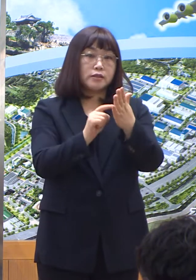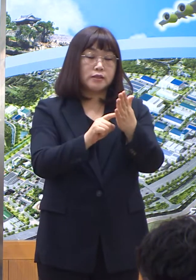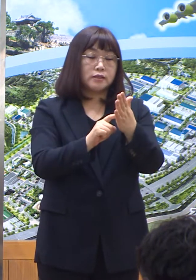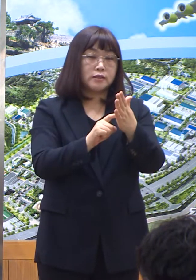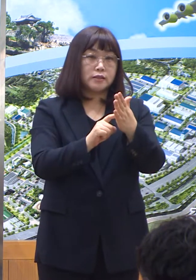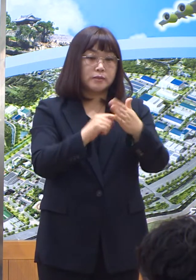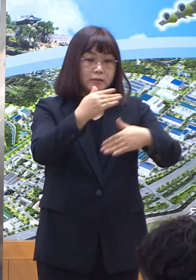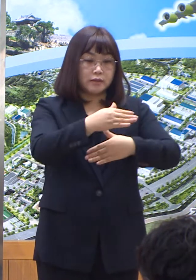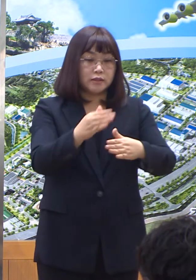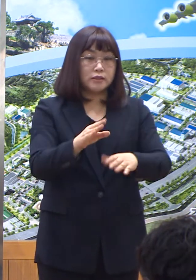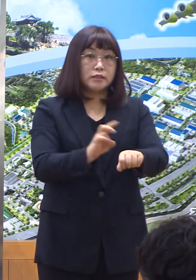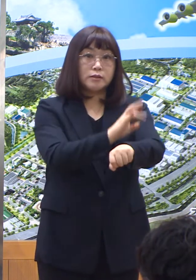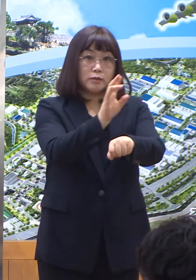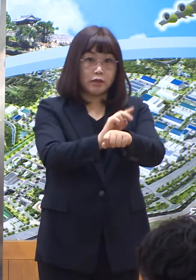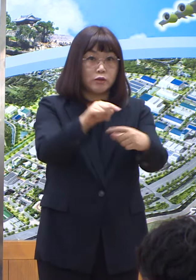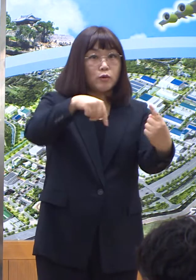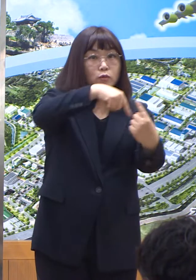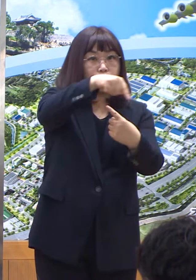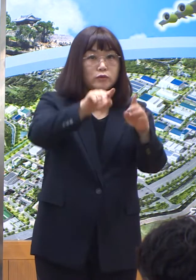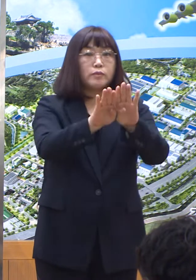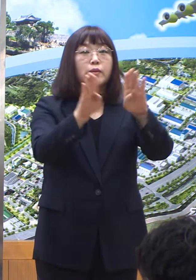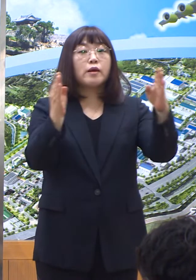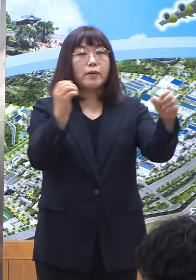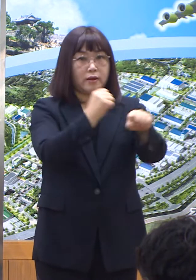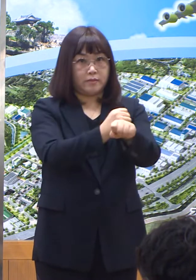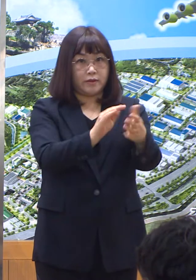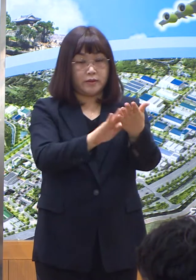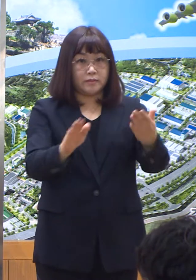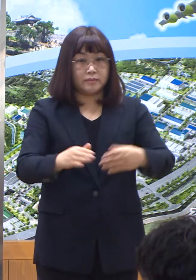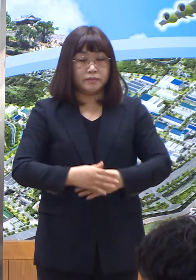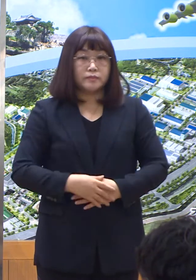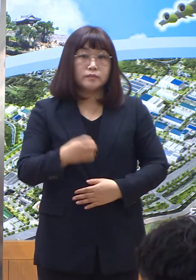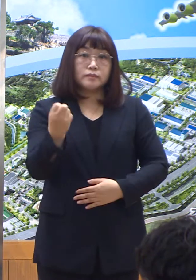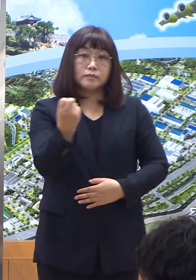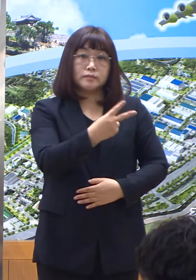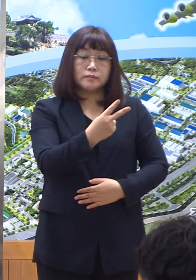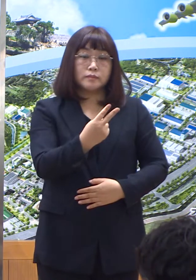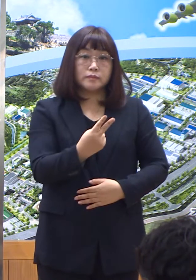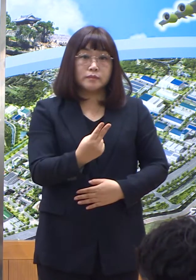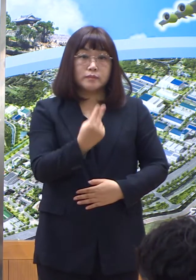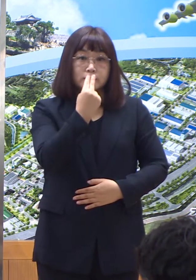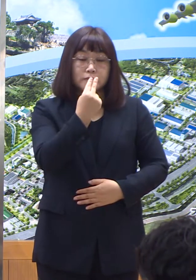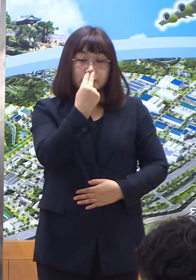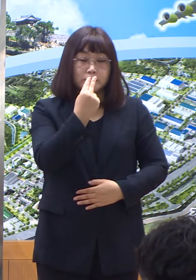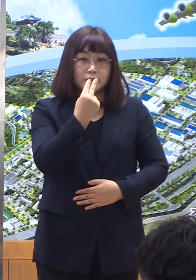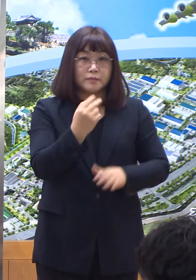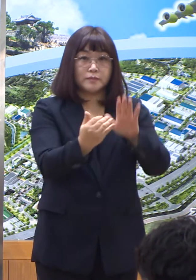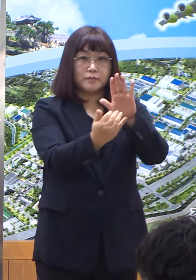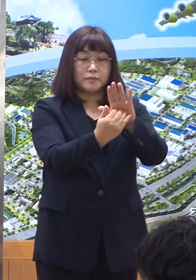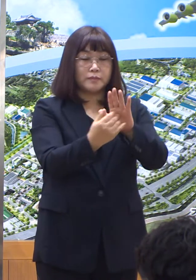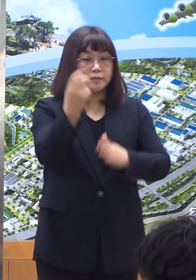응급실을 24시간 운영토록 하겠습니다. 또한, 비상방역상황실* 운영으로